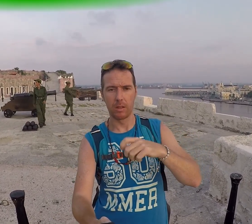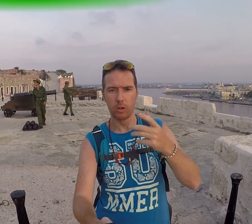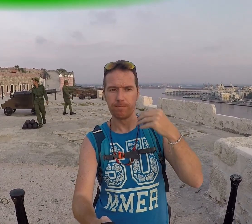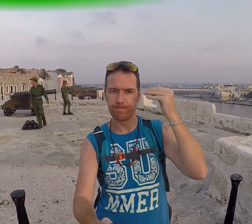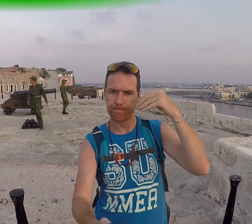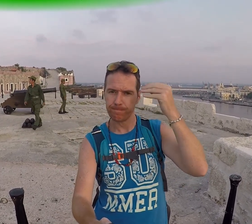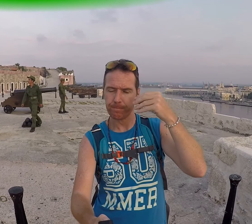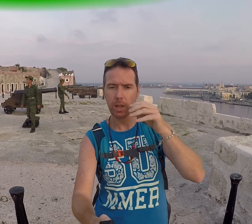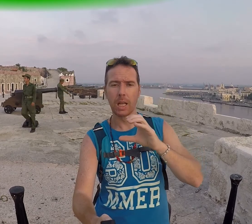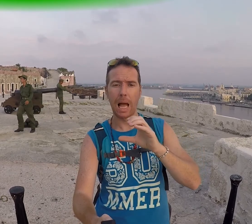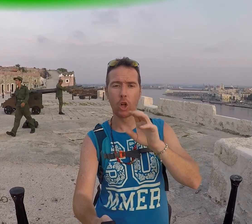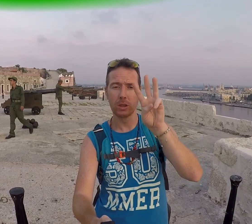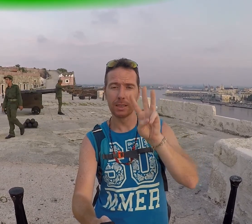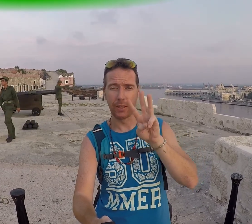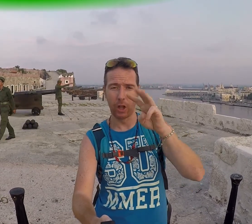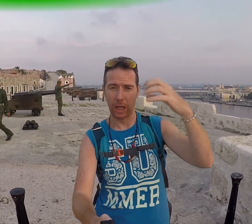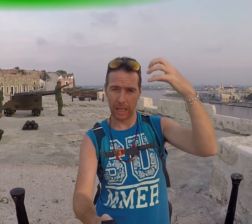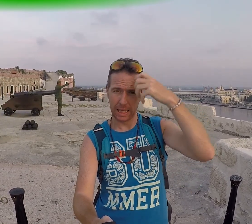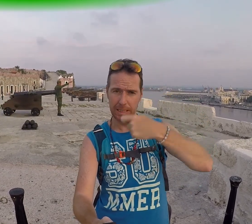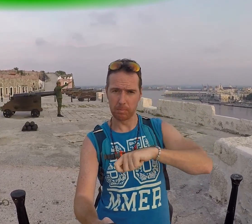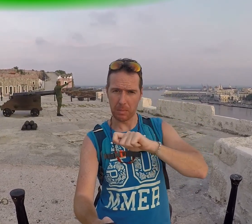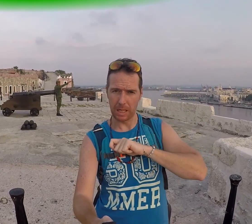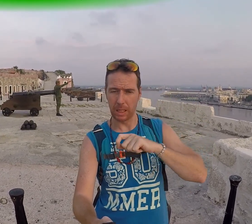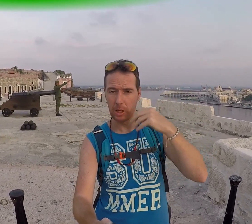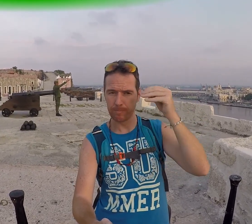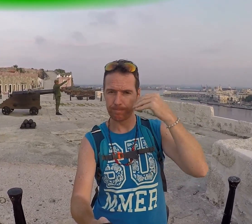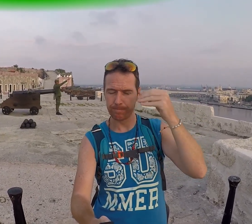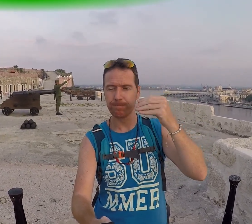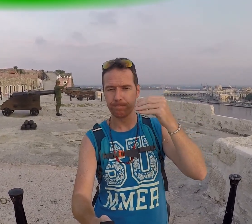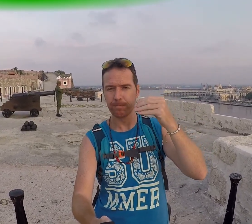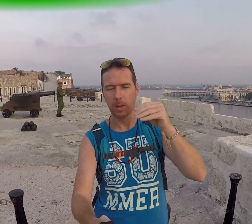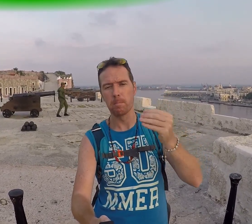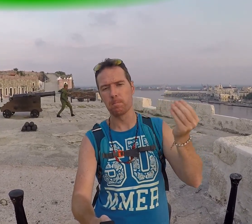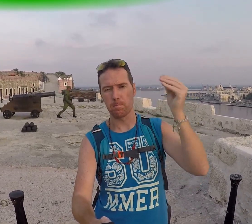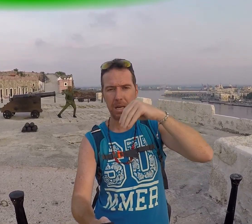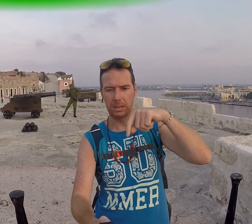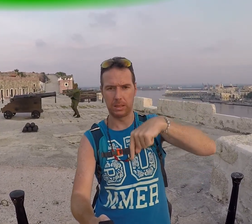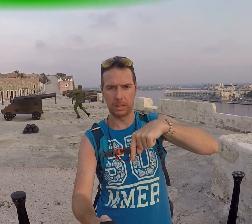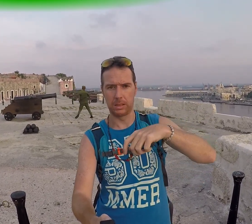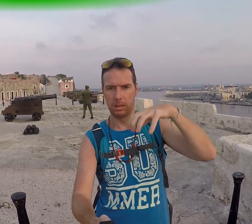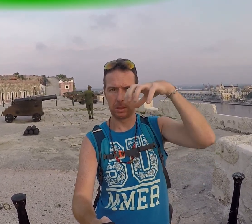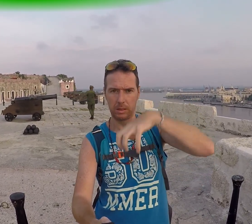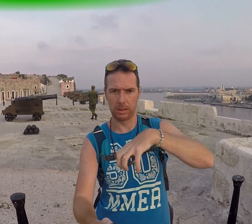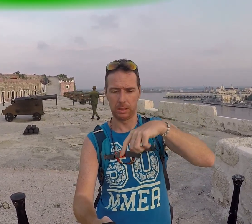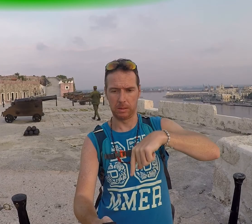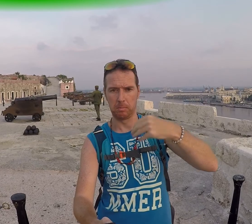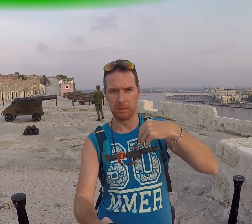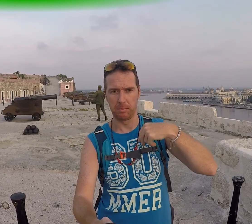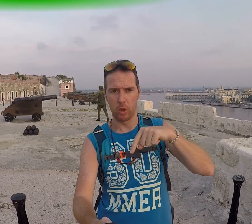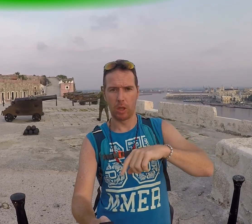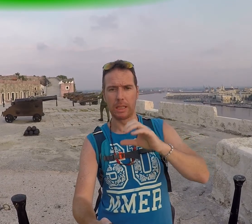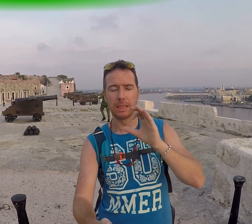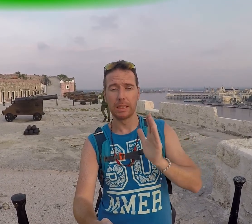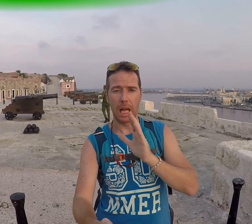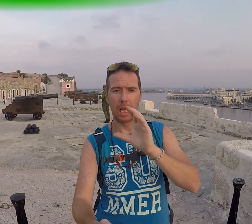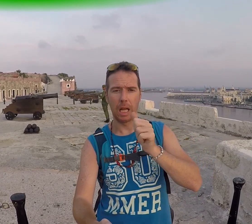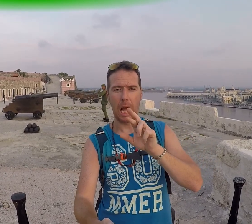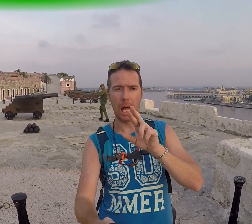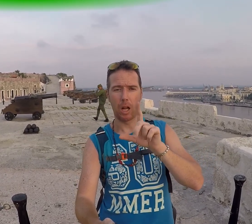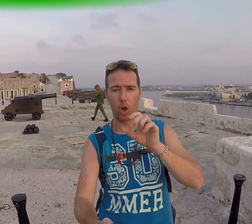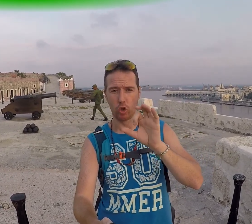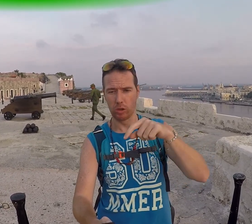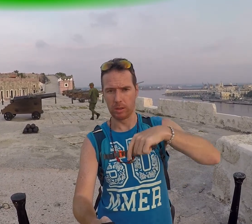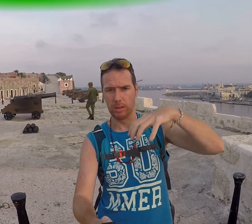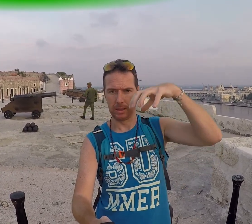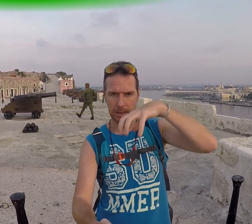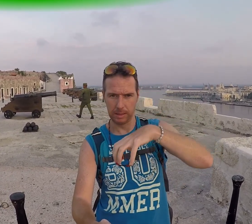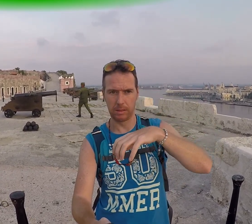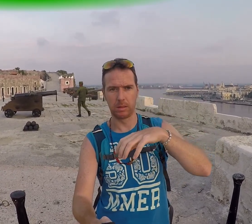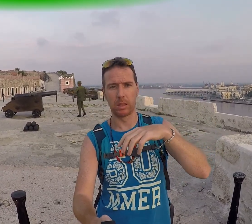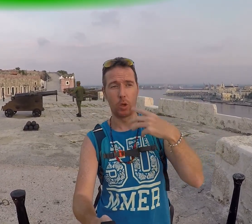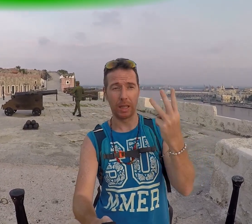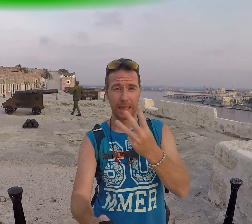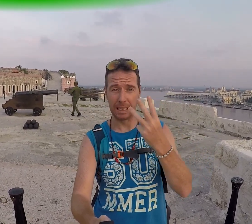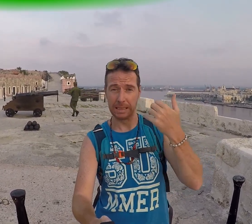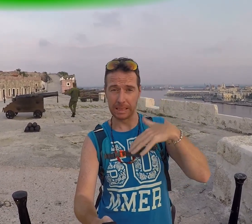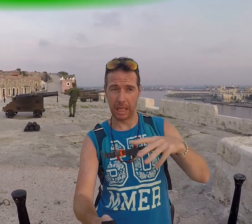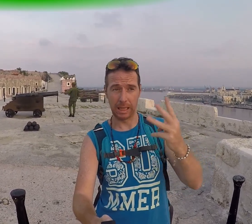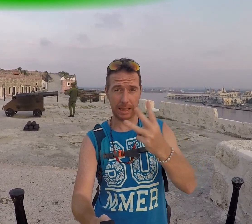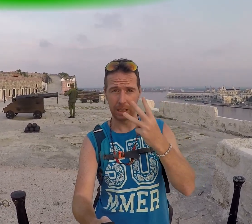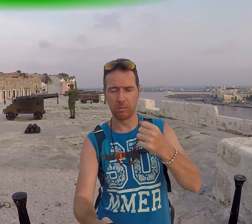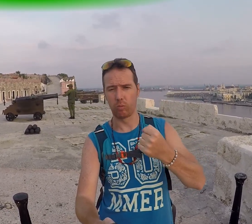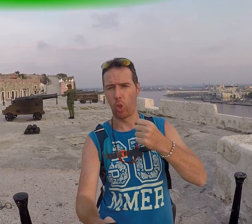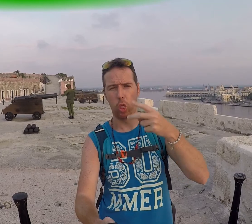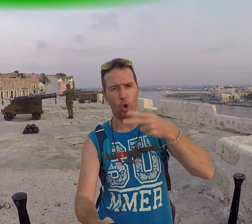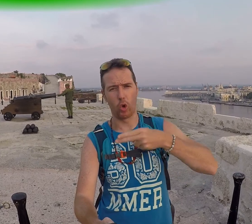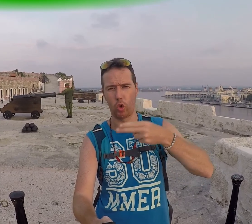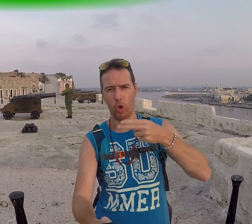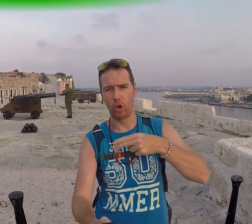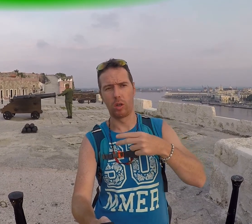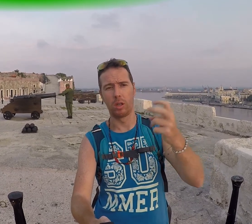Carlos III, rey de España, decidió construir esta fortaleza de San Carlos, una vez completadas las 3 fortalezas ya eran casi impenetrables